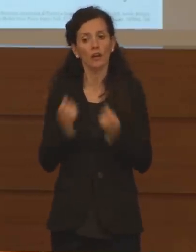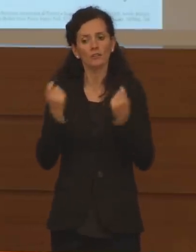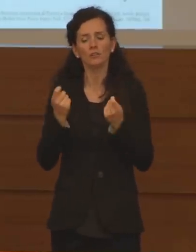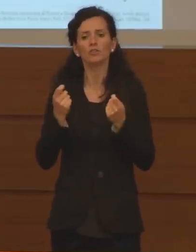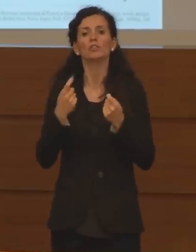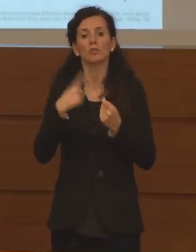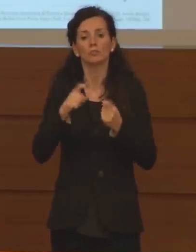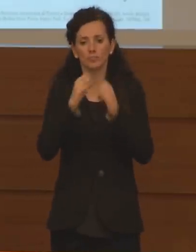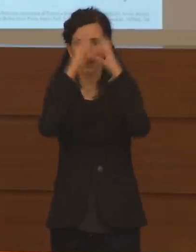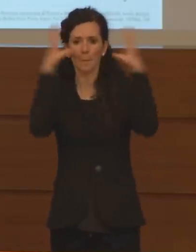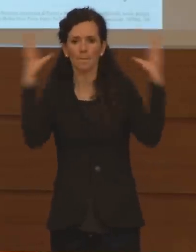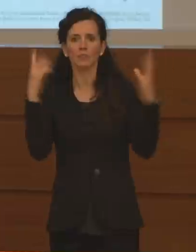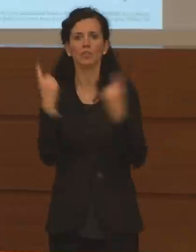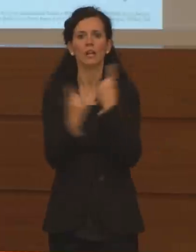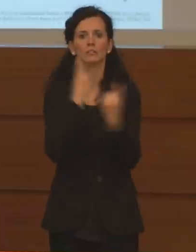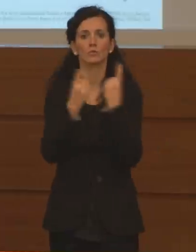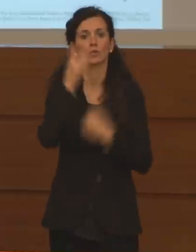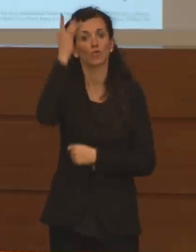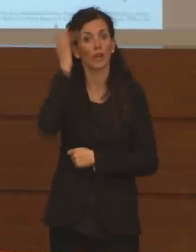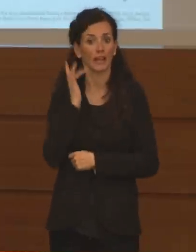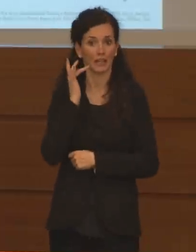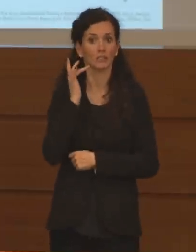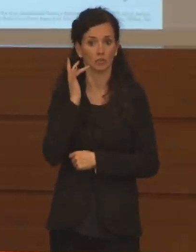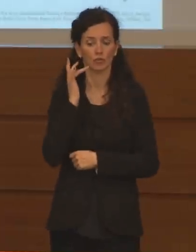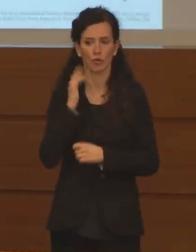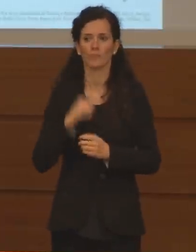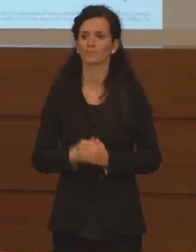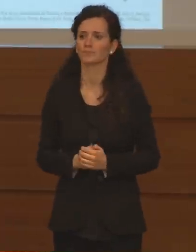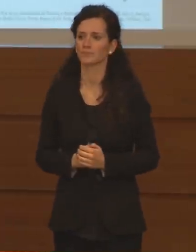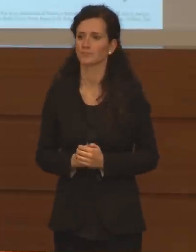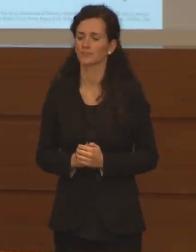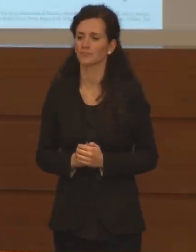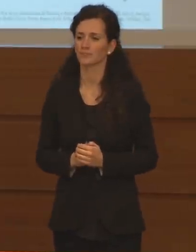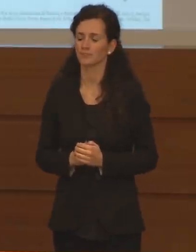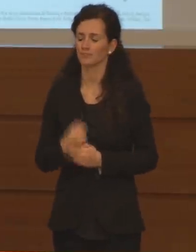di rischio, quello che voglio dire e ribadire ancora